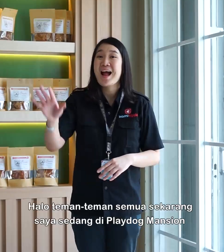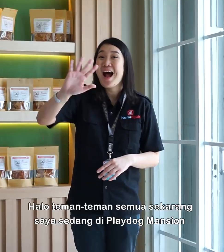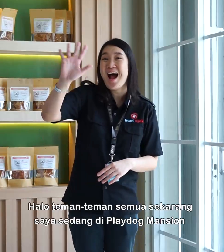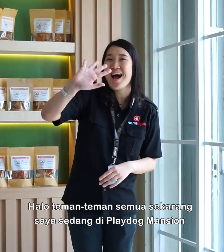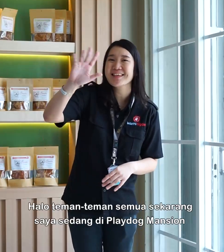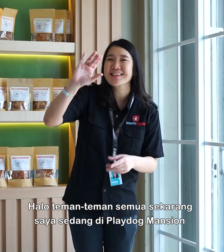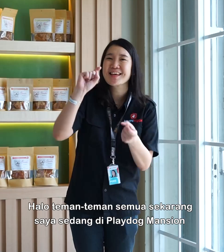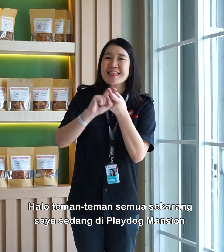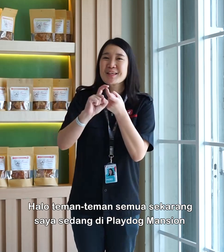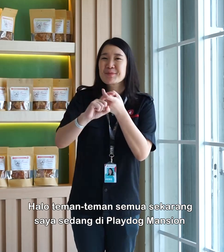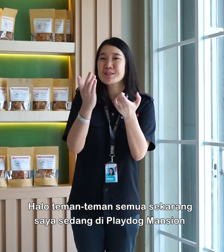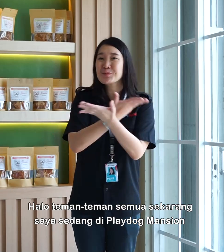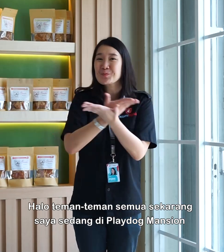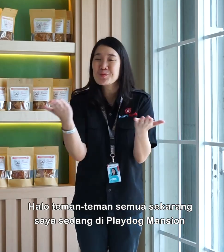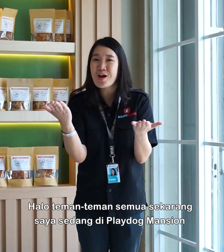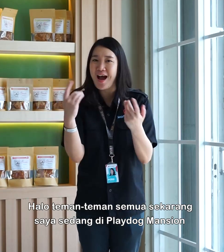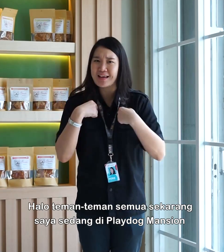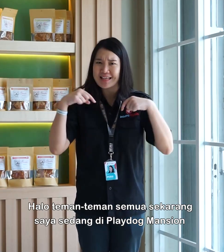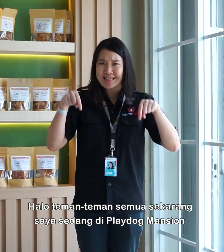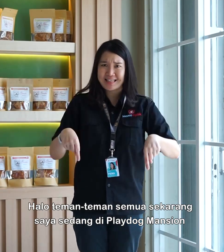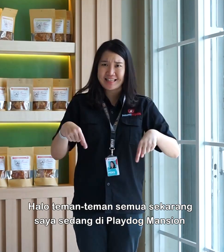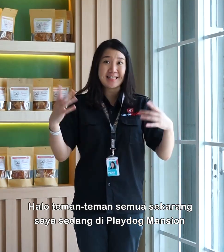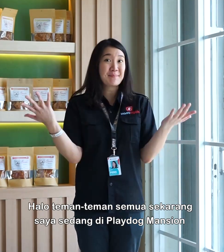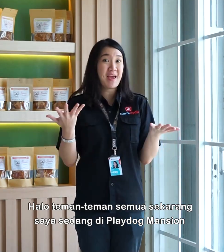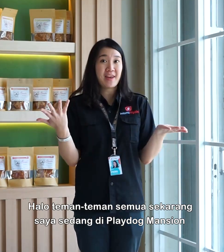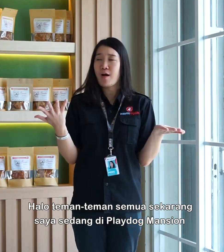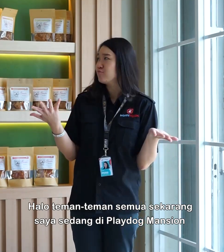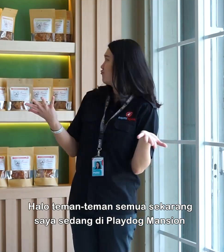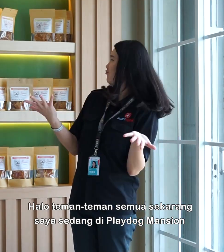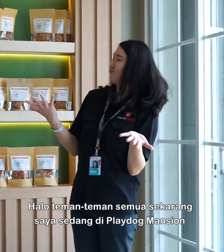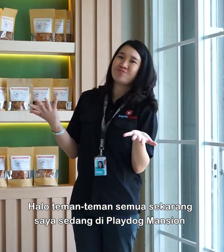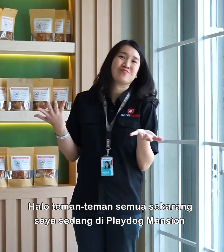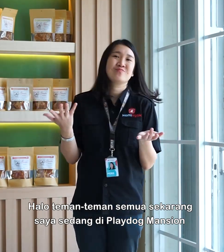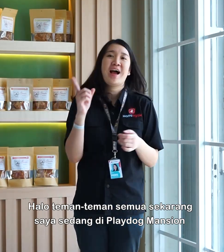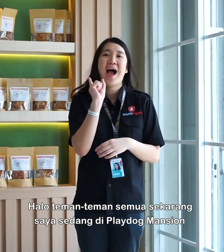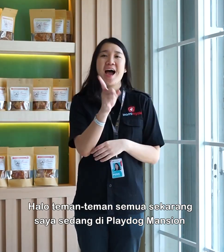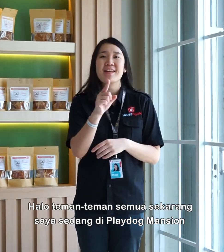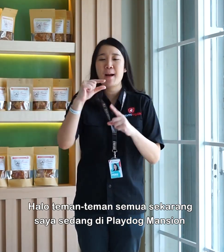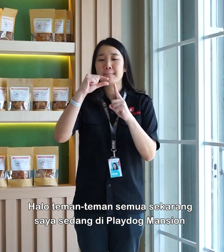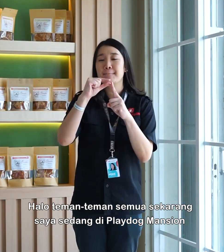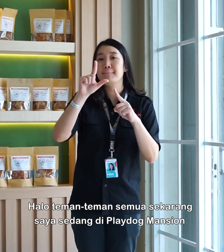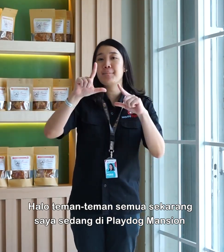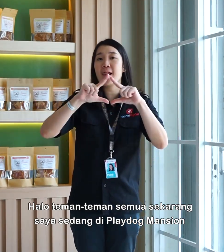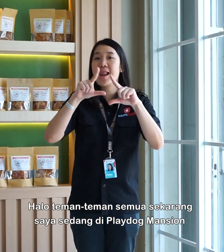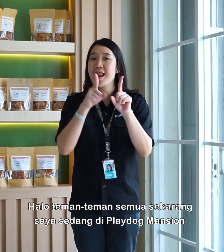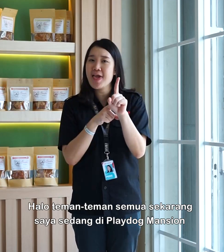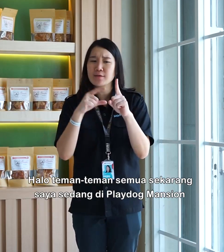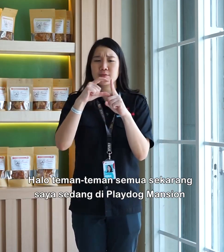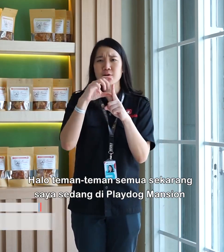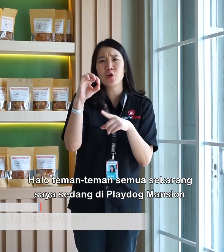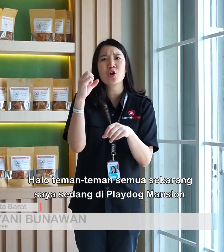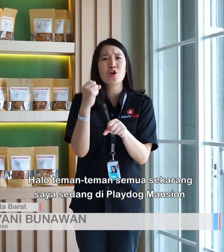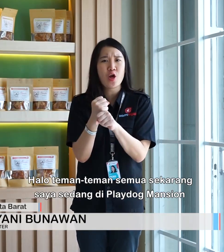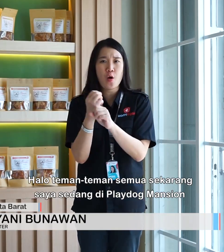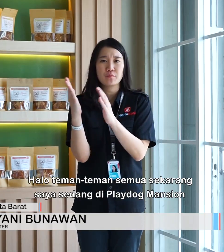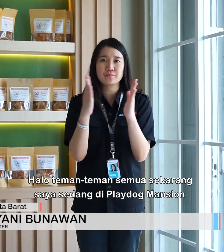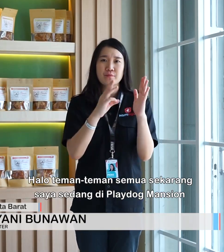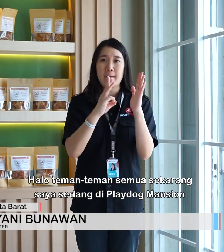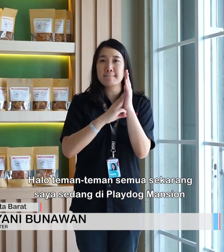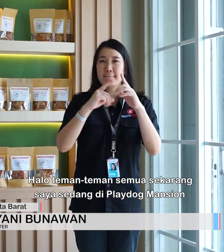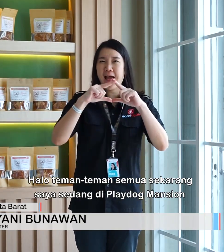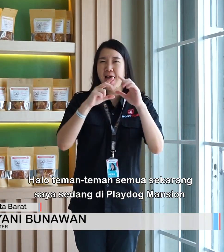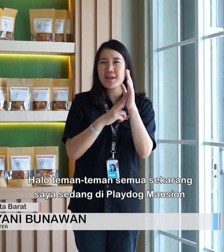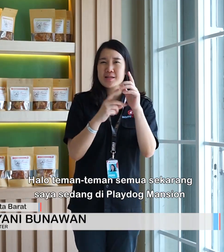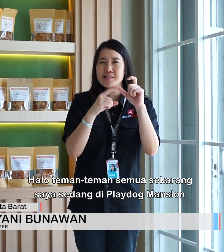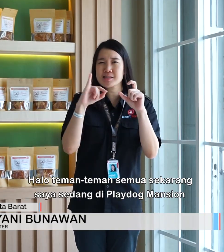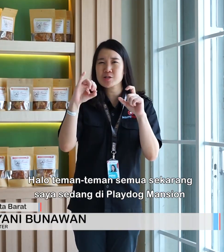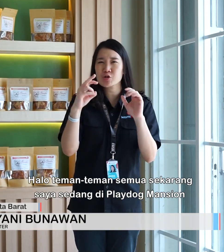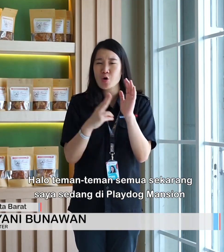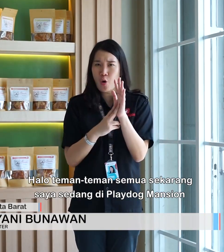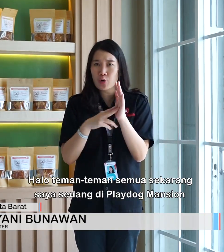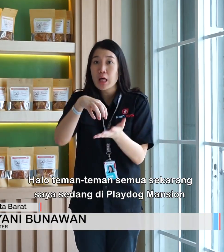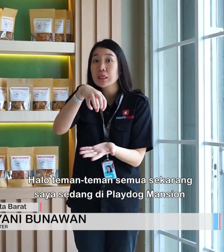Halo teman-teman semua sekarang saya sedang di Playdog Mansion